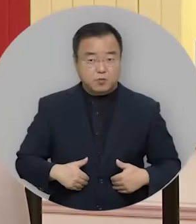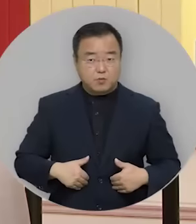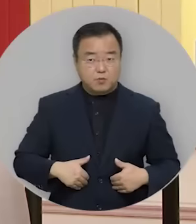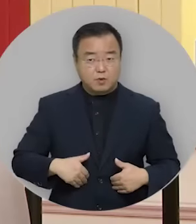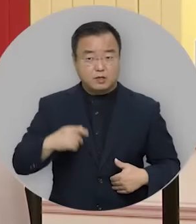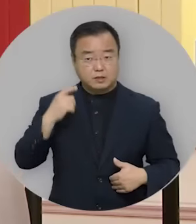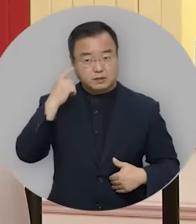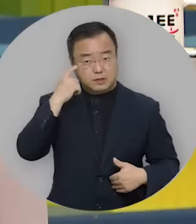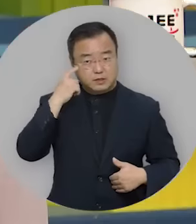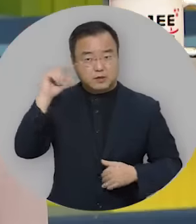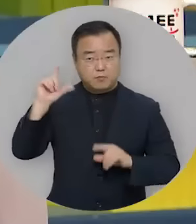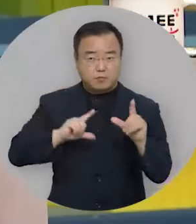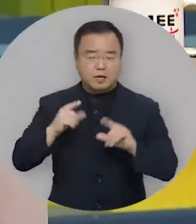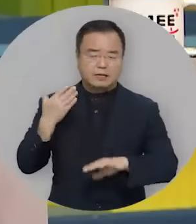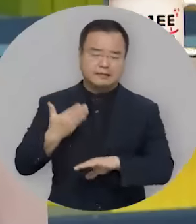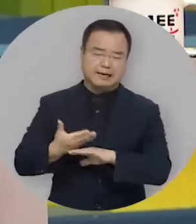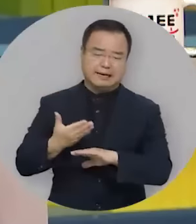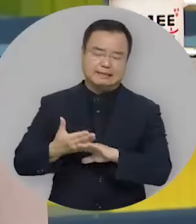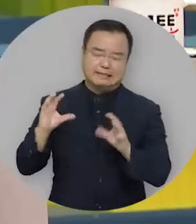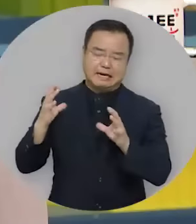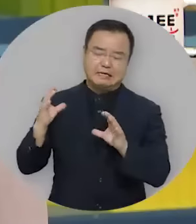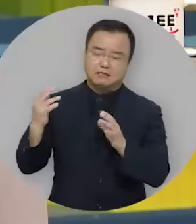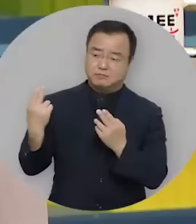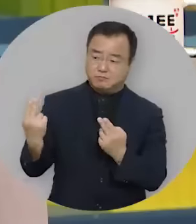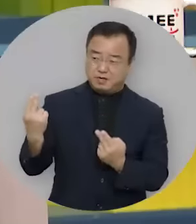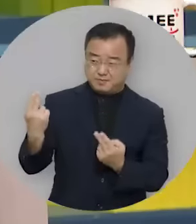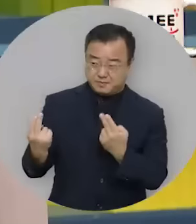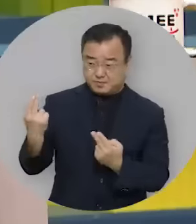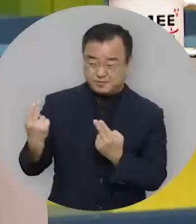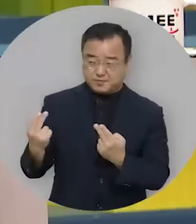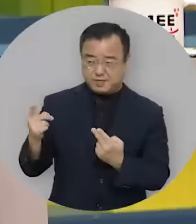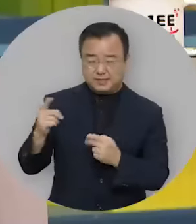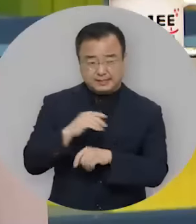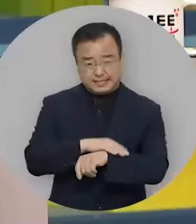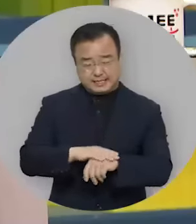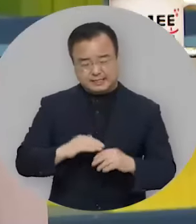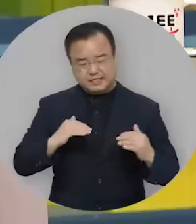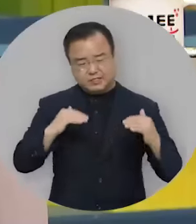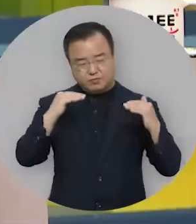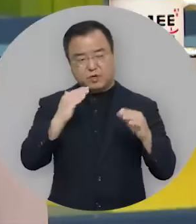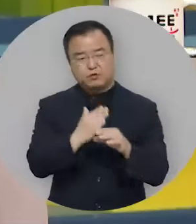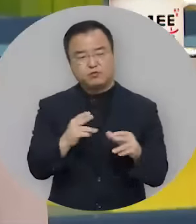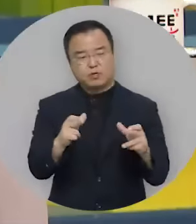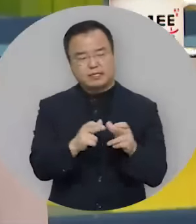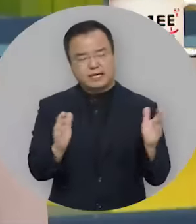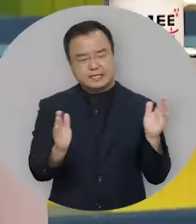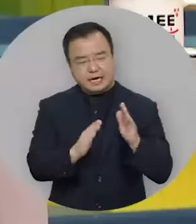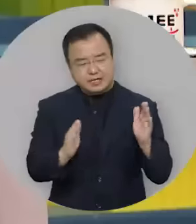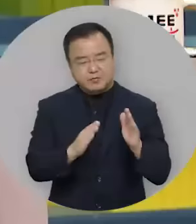그렇게 해서 다른 비장애 아이들 또는 조금 잘 성장해 가고 있는 장애 학생들하고